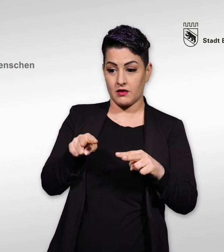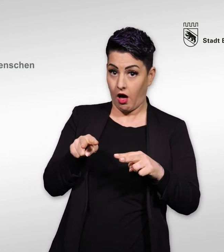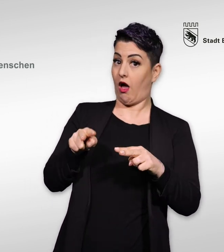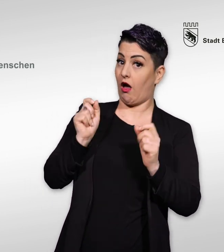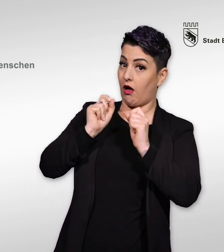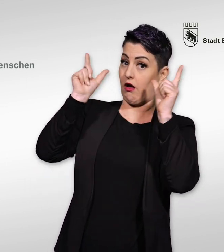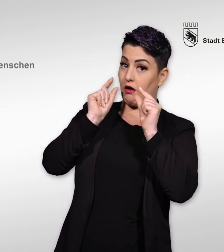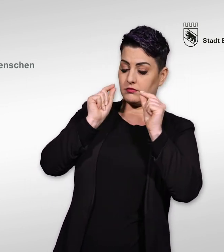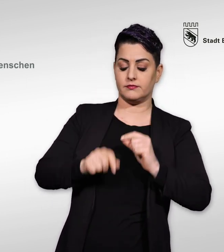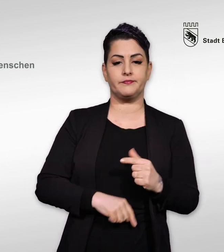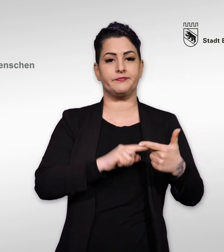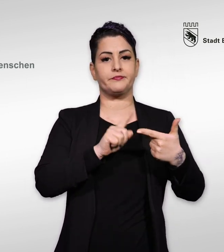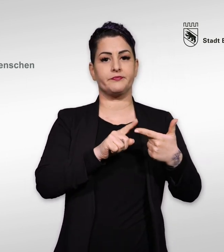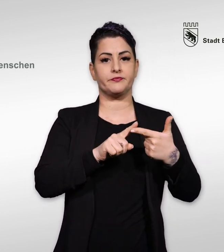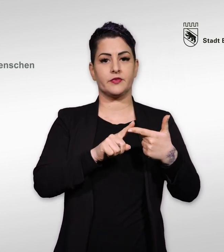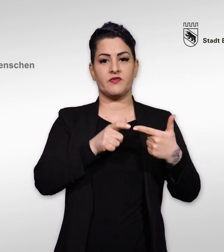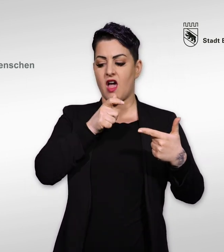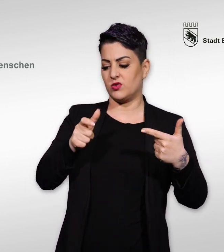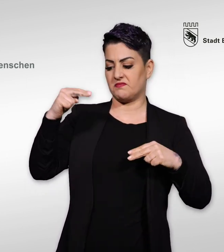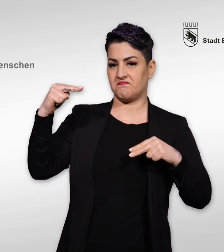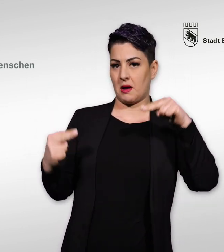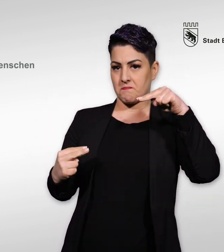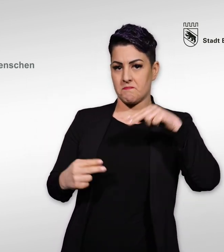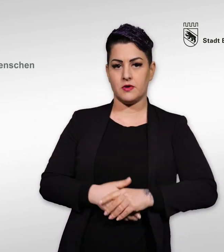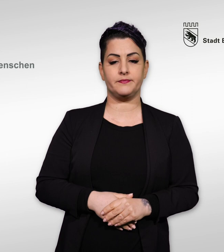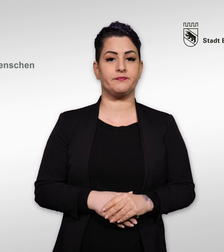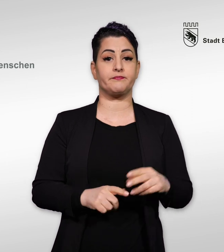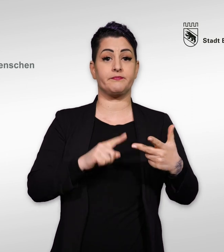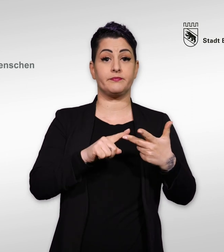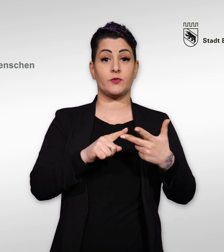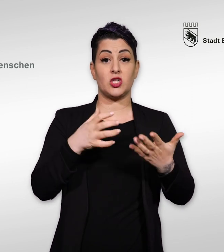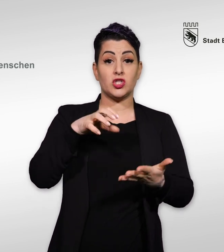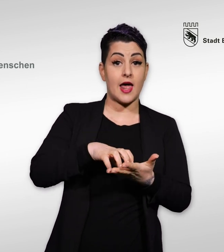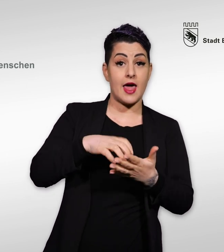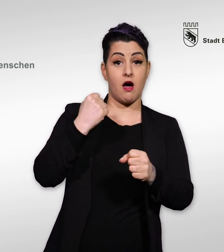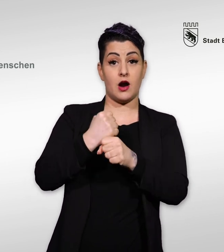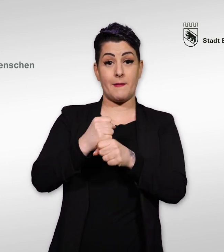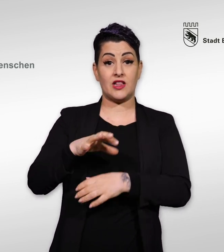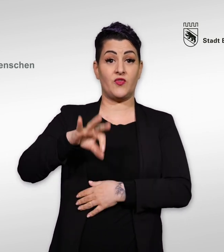Erstaunte Blicke, verächtliche Aussagen, Benachteiligungen bei der Stellen-